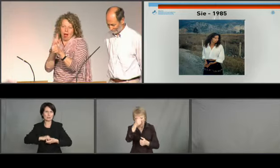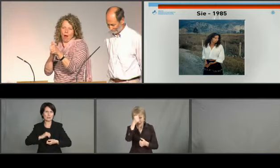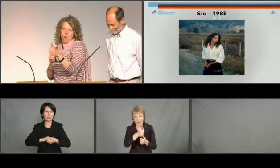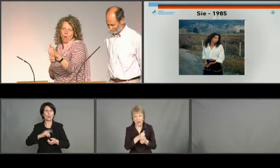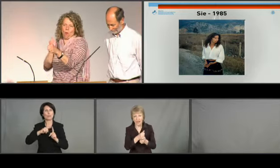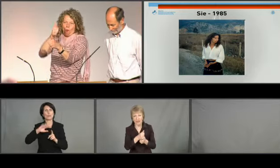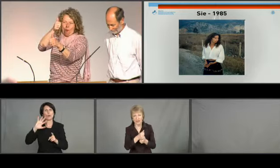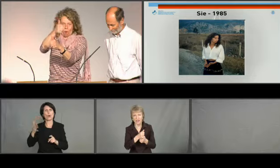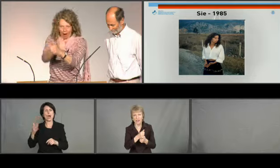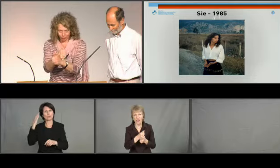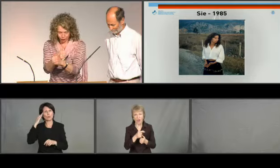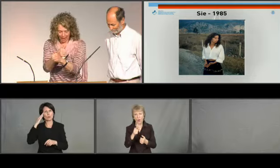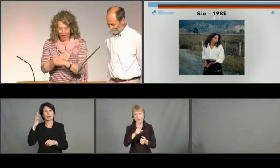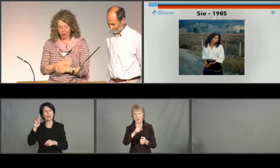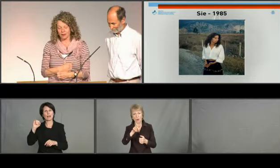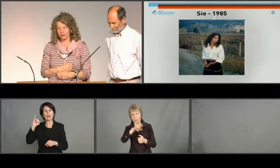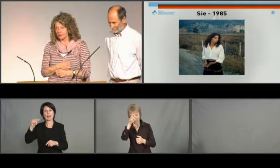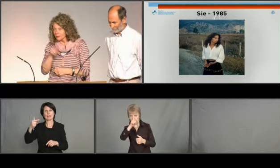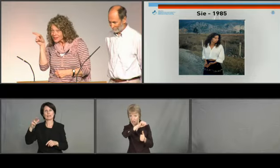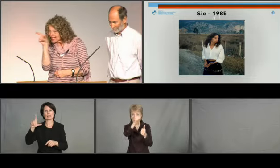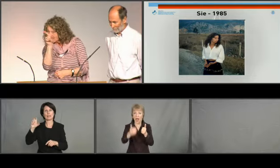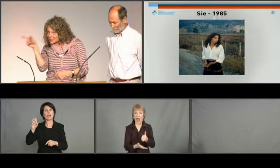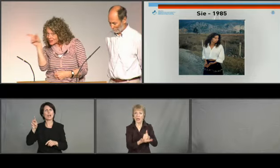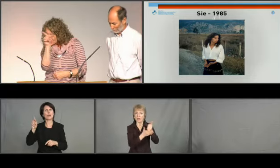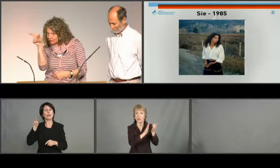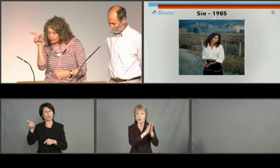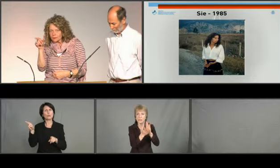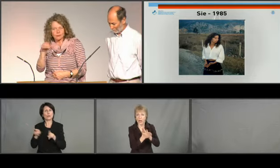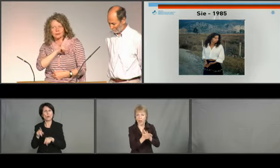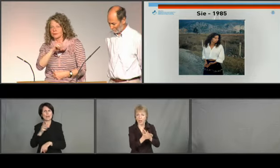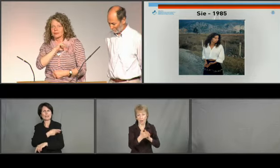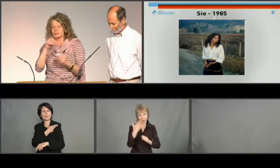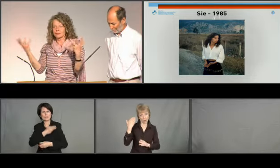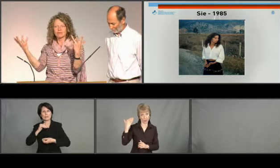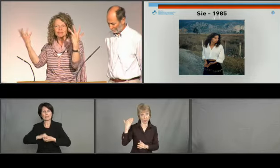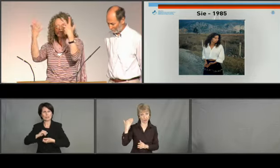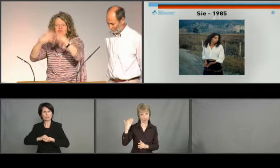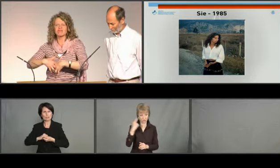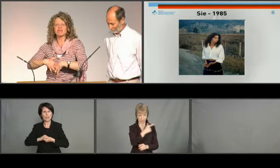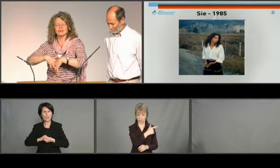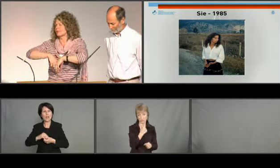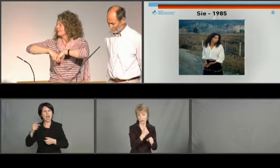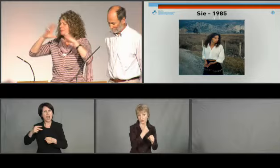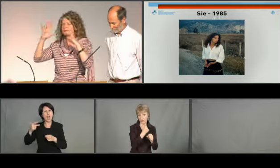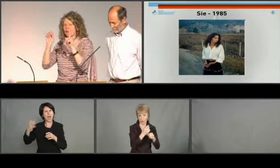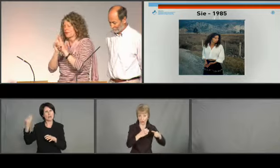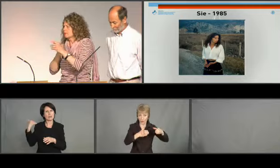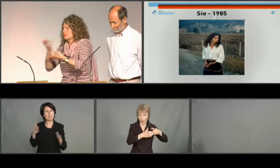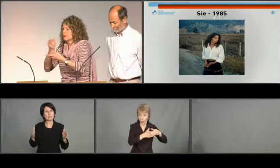Die beiden haben sich auf den ersten Moment gefunden und haben viele Gedanken